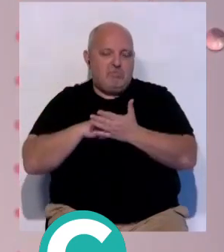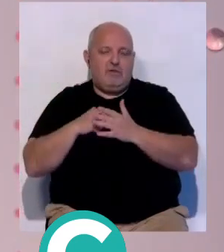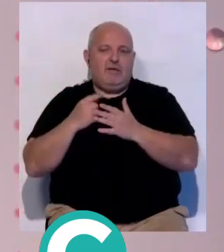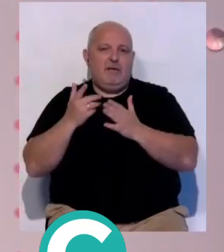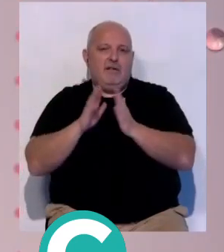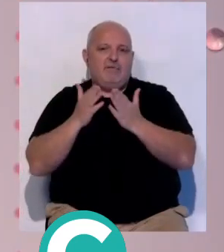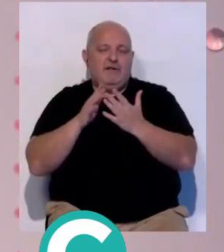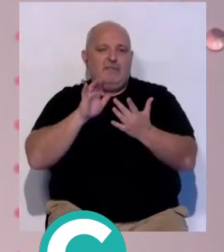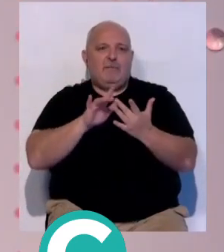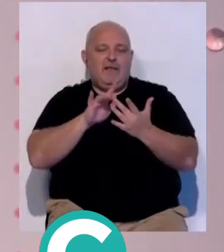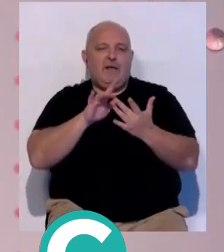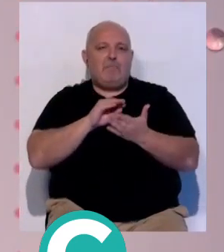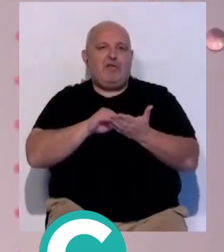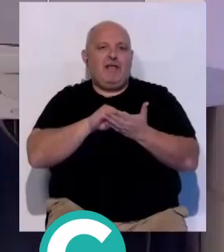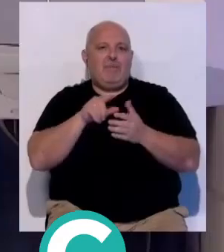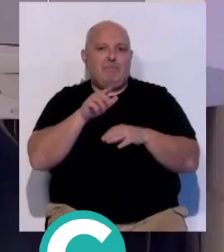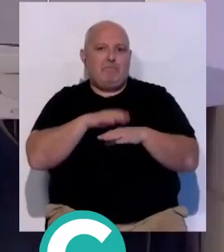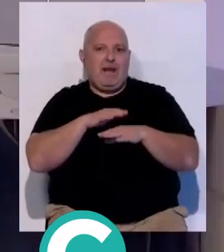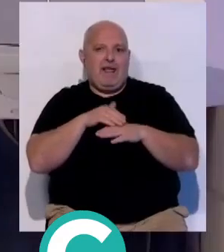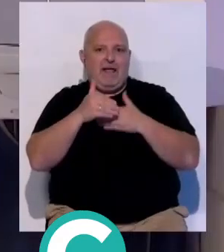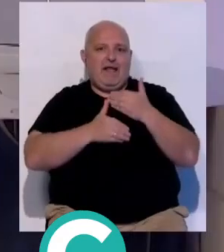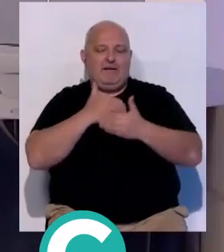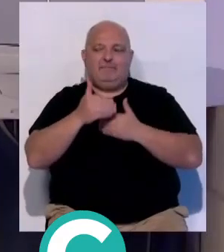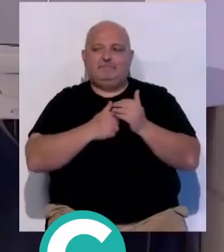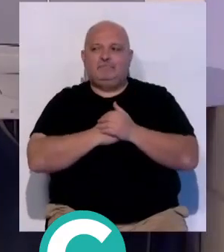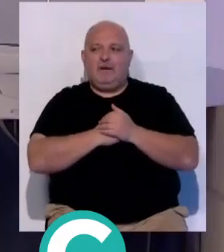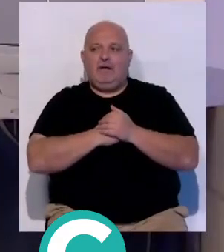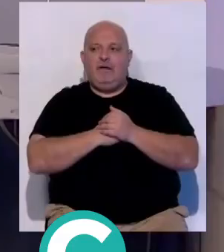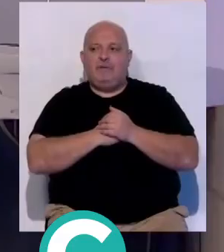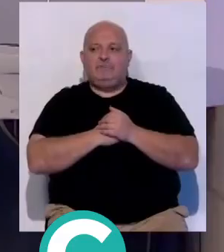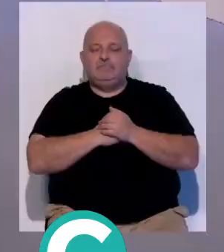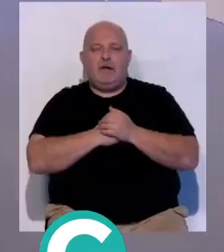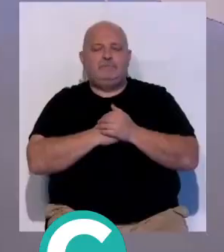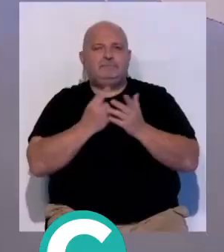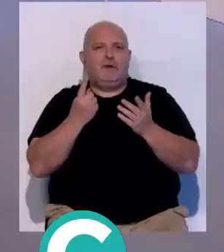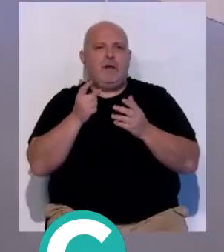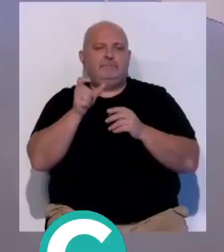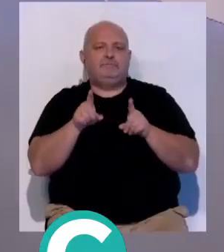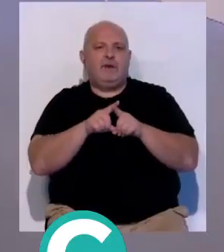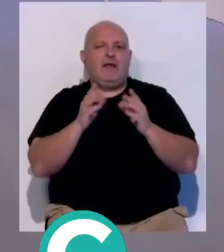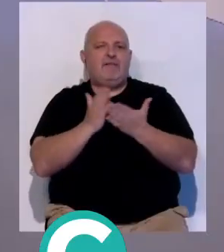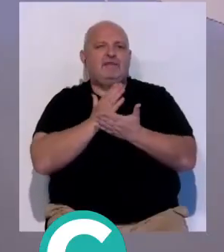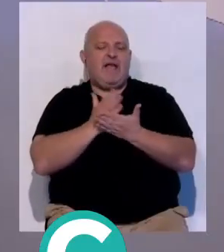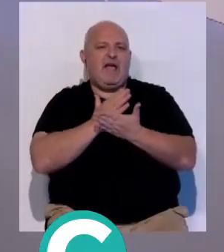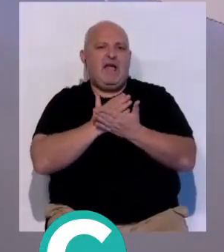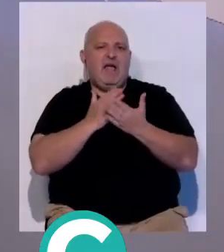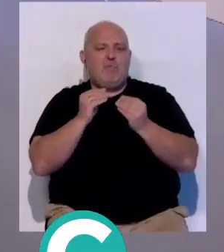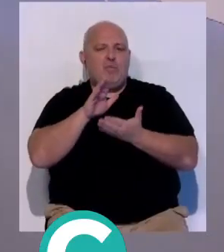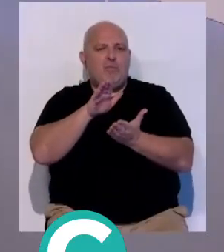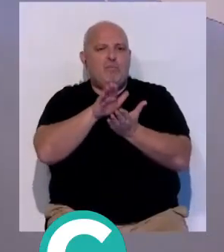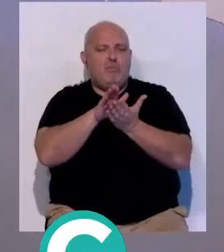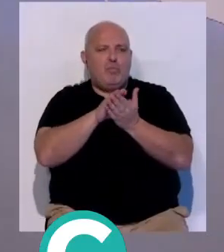gráfico no con los periodistas había aparte era una revista muy bien editada que tenía buena